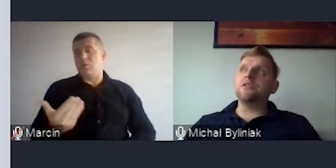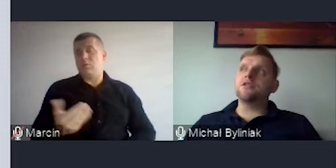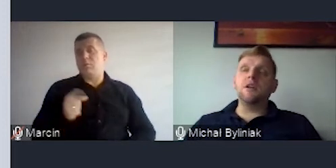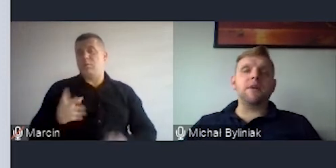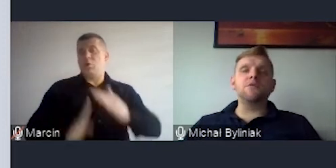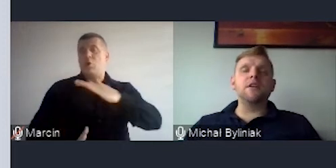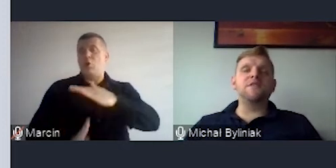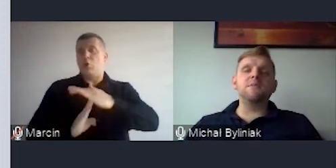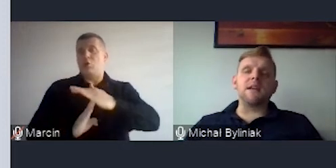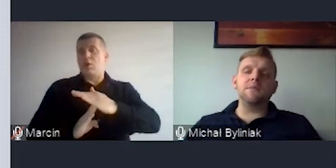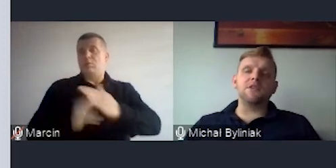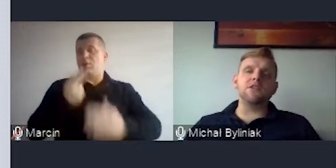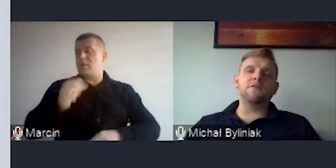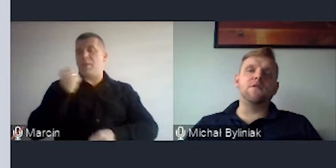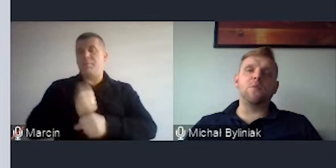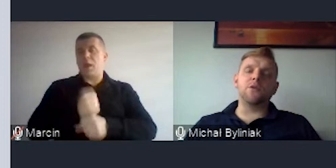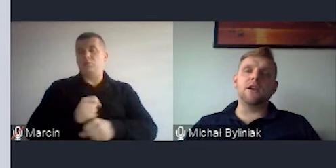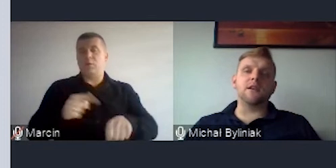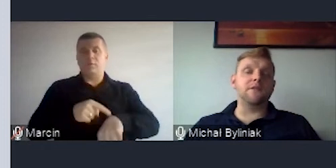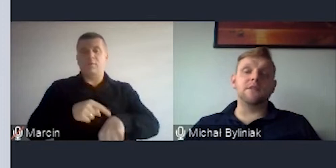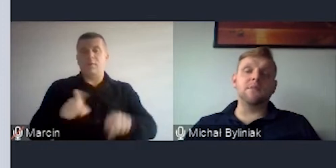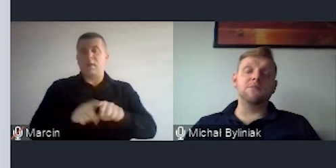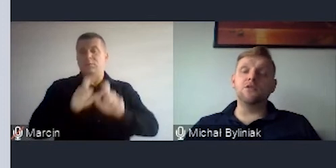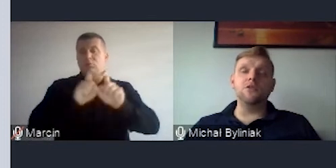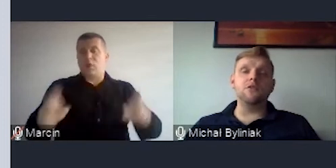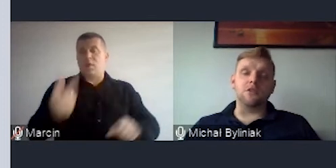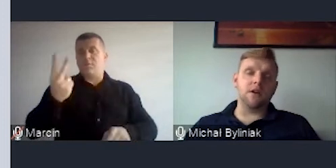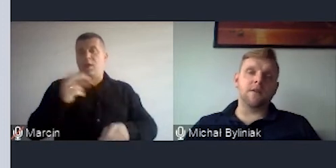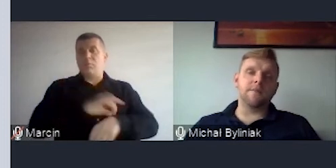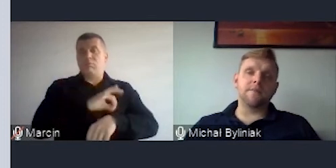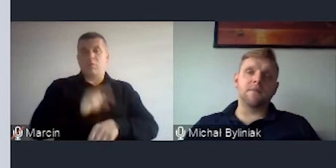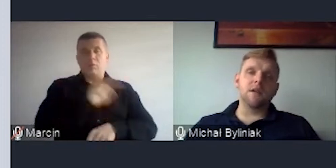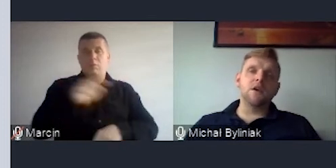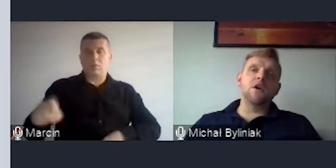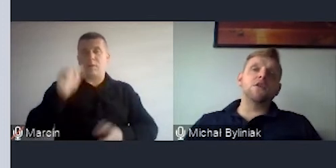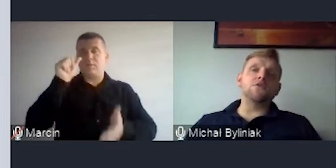że nie pracuję w tym samym czasie w dwóch projektach w tym samym dniu i godzinach,